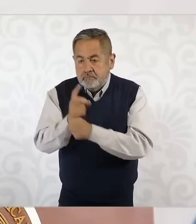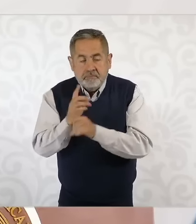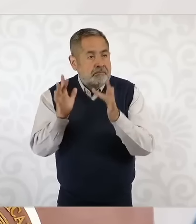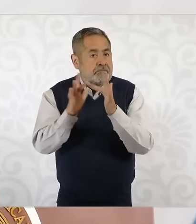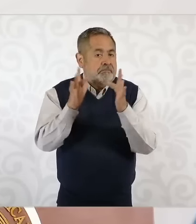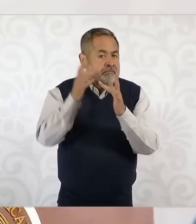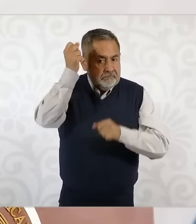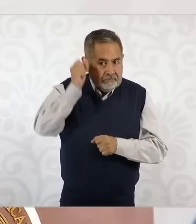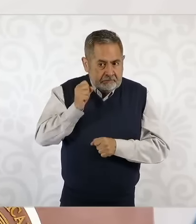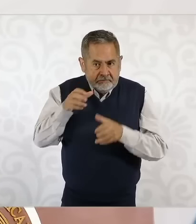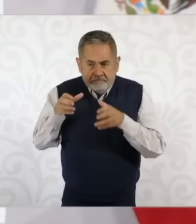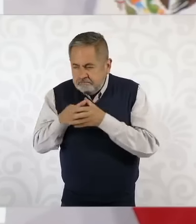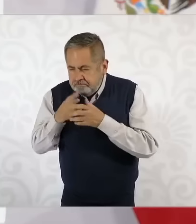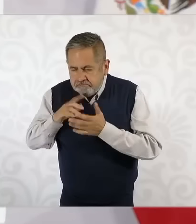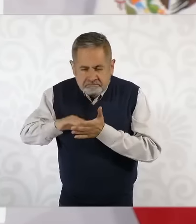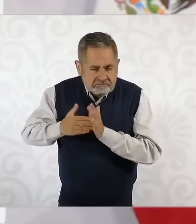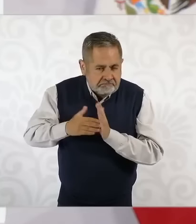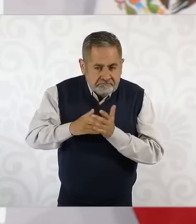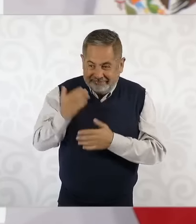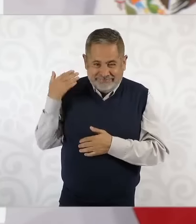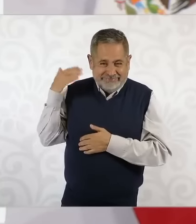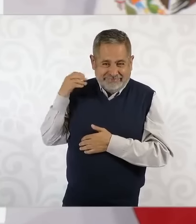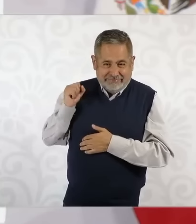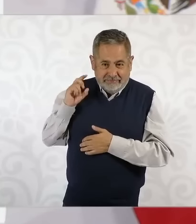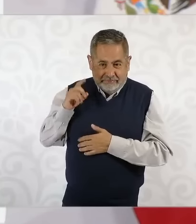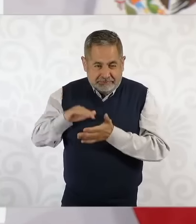en operaciones realizadas durante este fin de semana en distintos municipios de